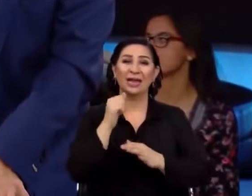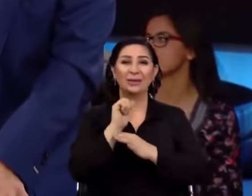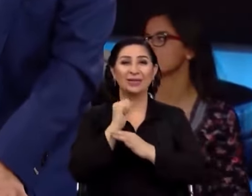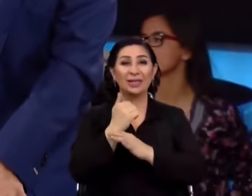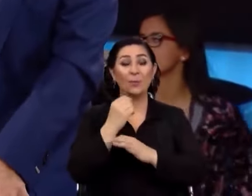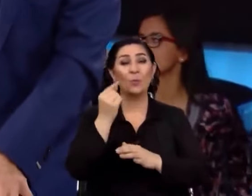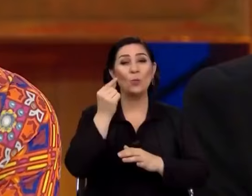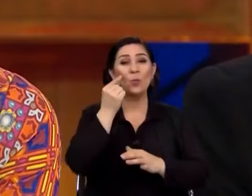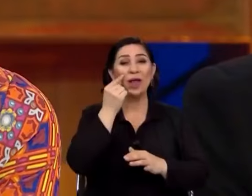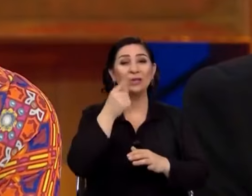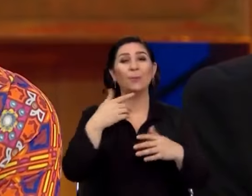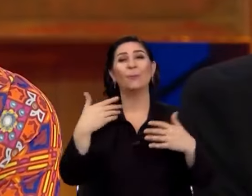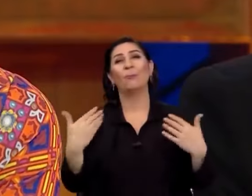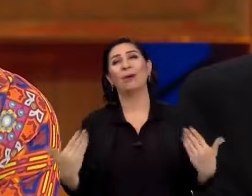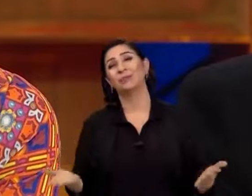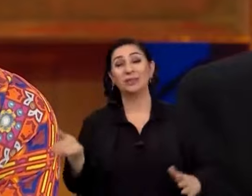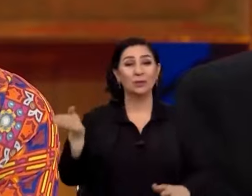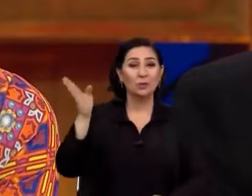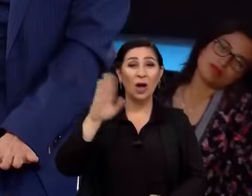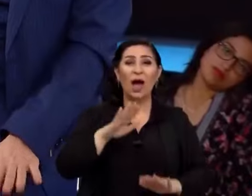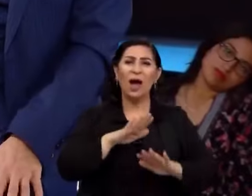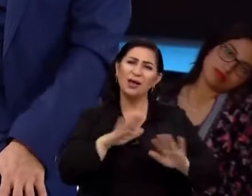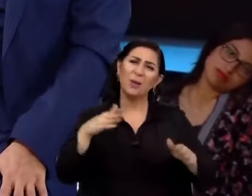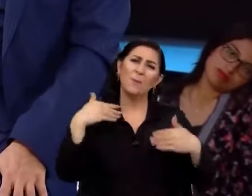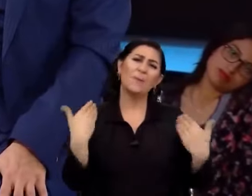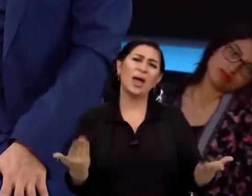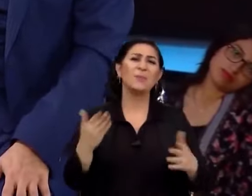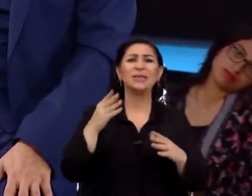hanımefendinin bayılmasın sonra artık kimse bayılmalara